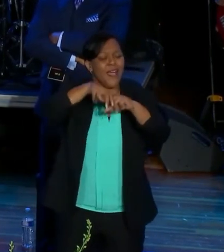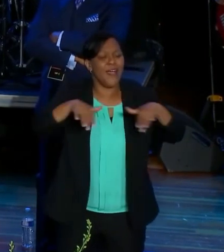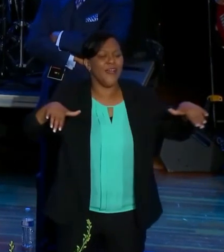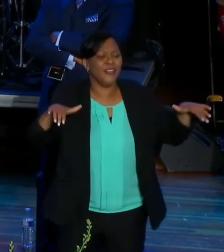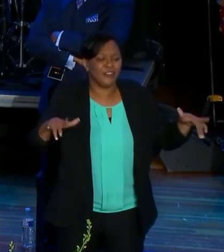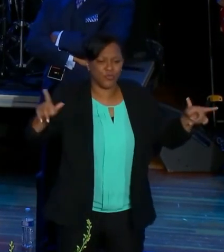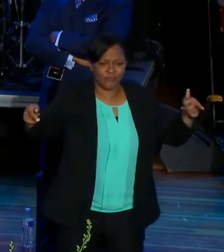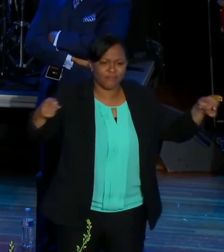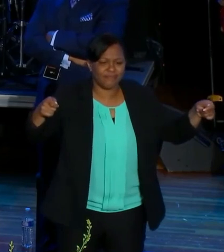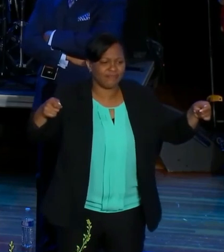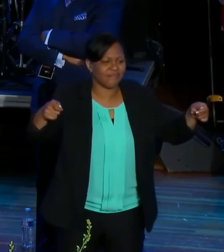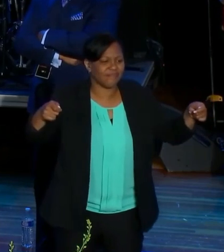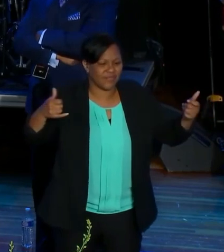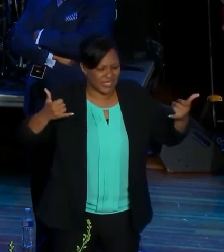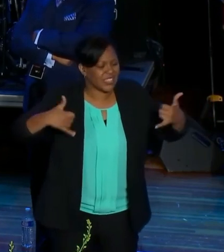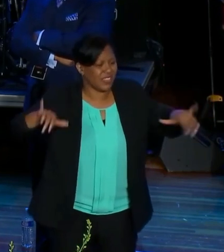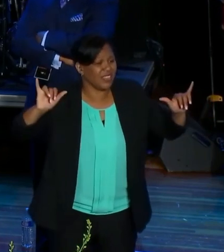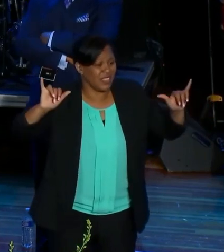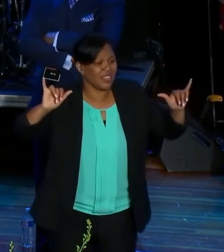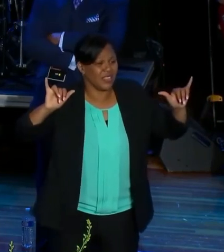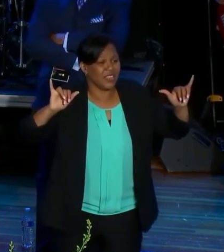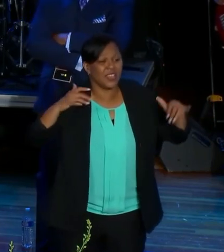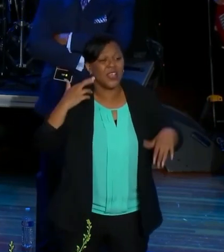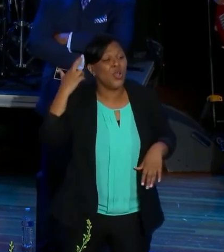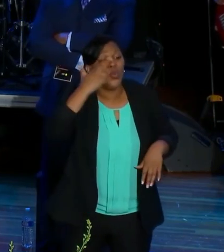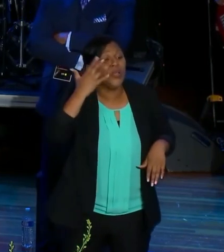jag bryr mig inte om vem som sitter i Vita huset. Det finns ett annat hus